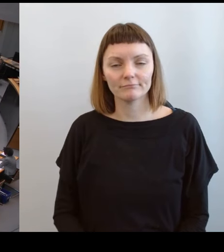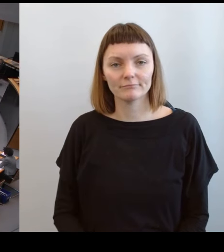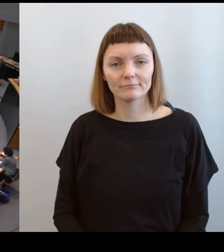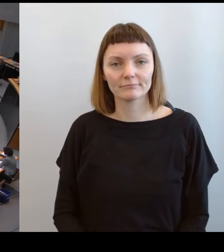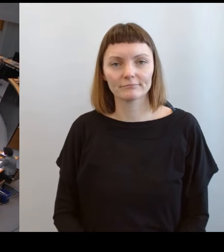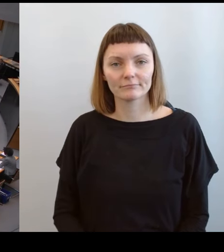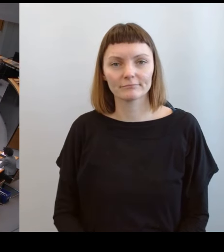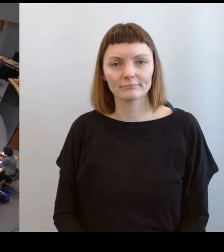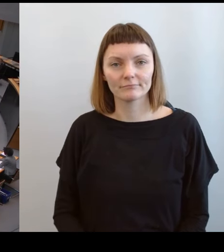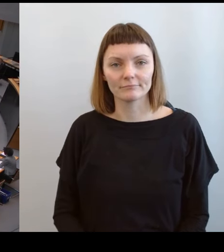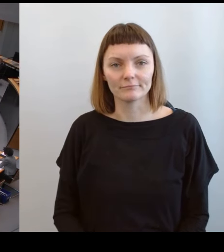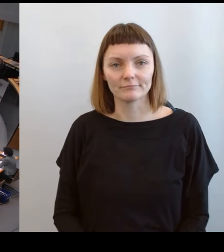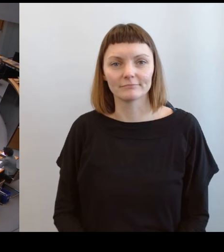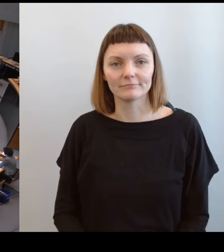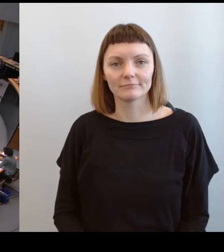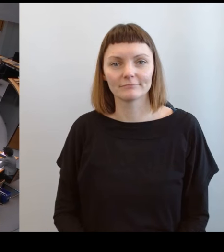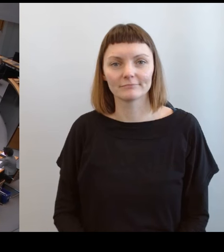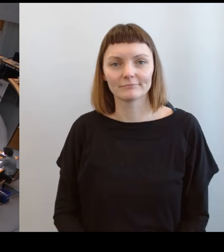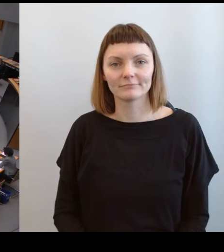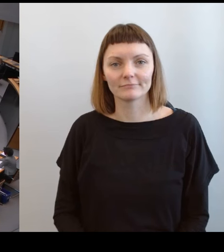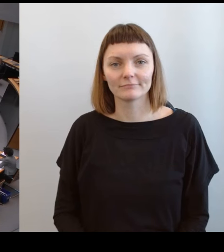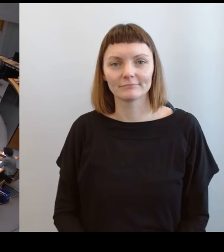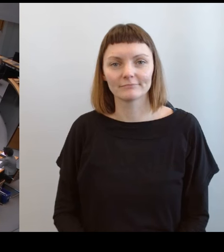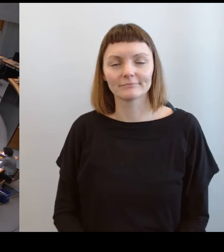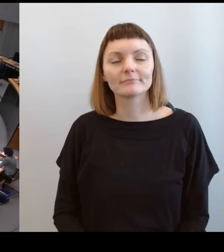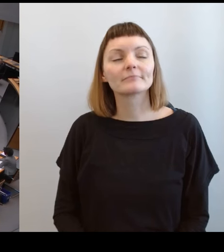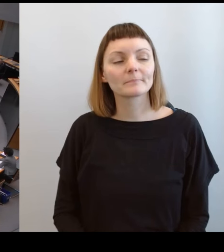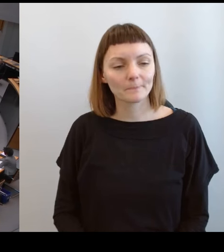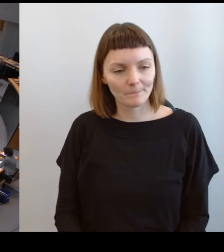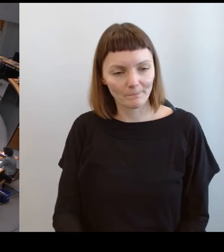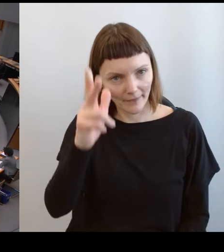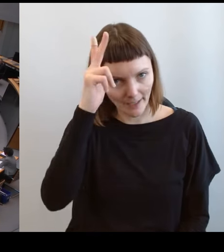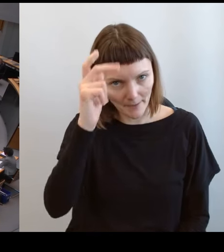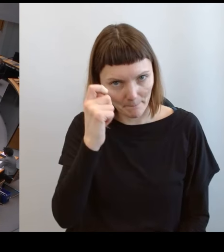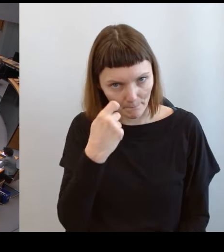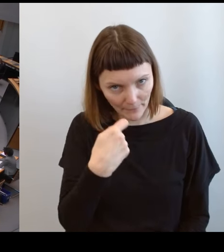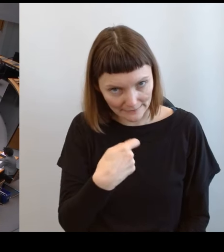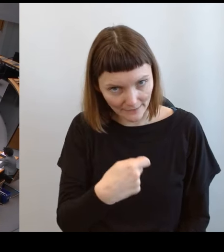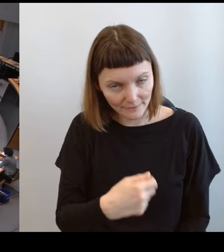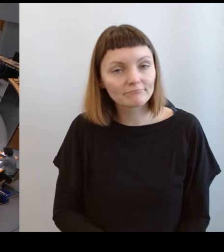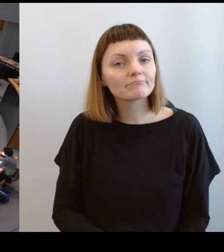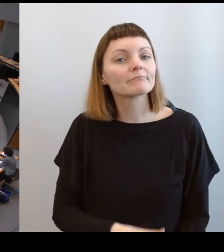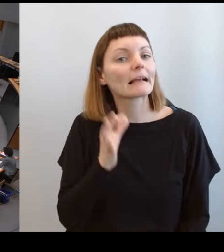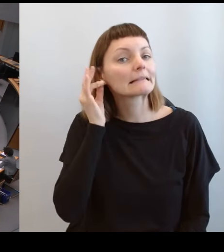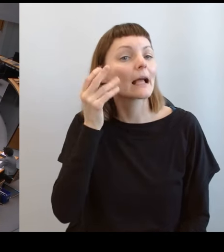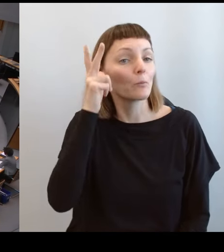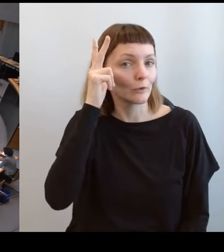(Rednerwechsel) Herr Präsident! Meine Damen und Herren Ja, es ist ein bekanntes Modell der Parteien, zaghafte Lerneffekte dann